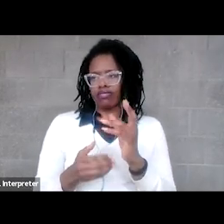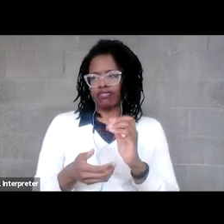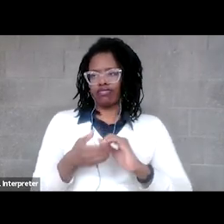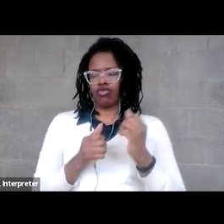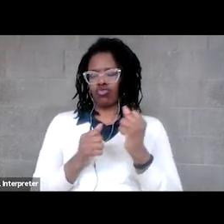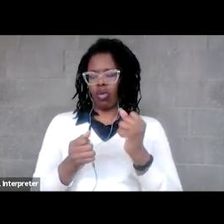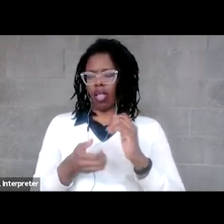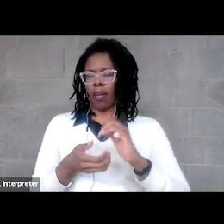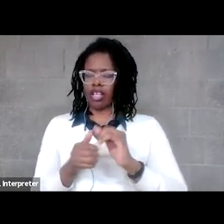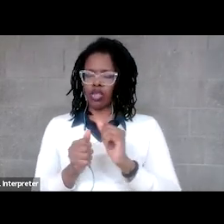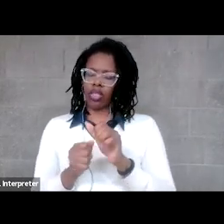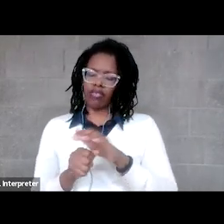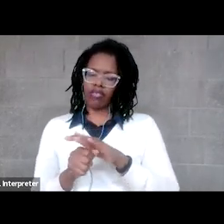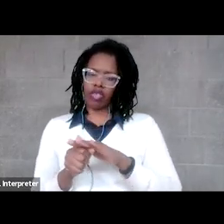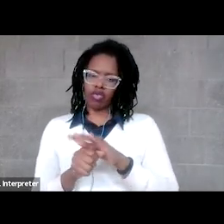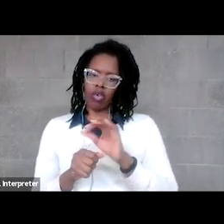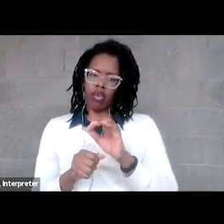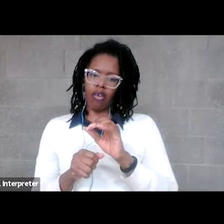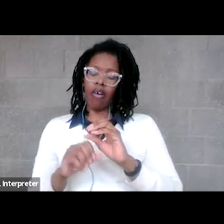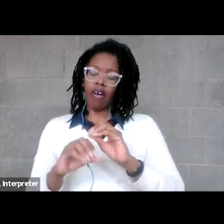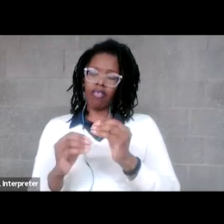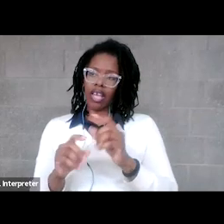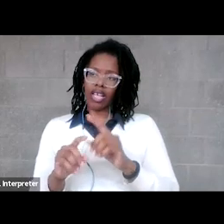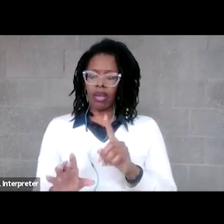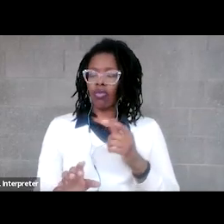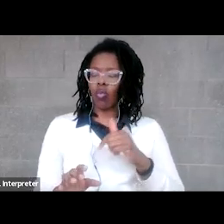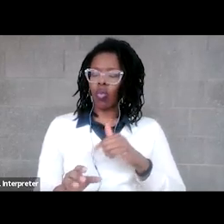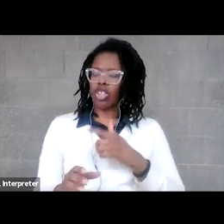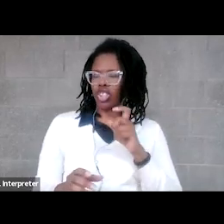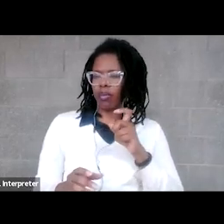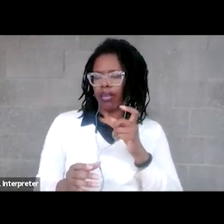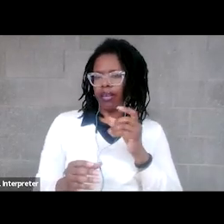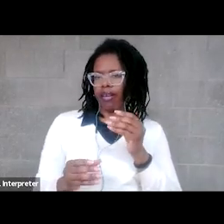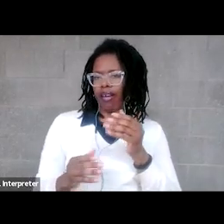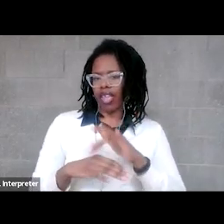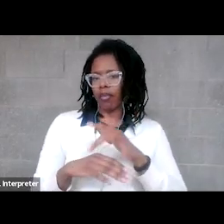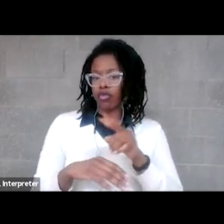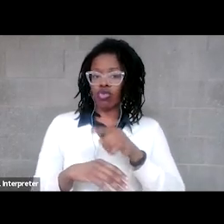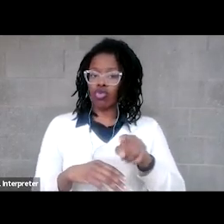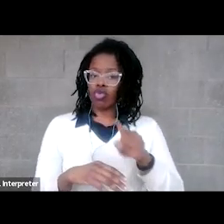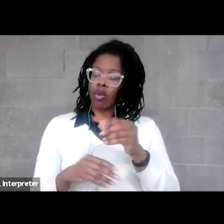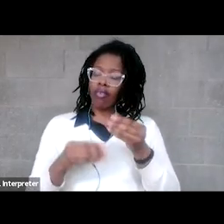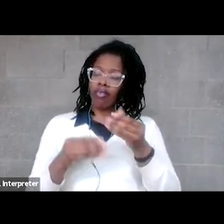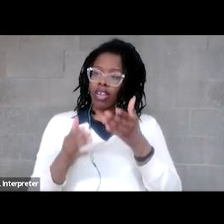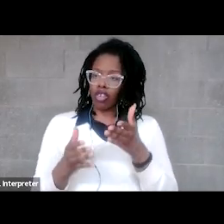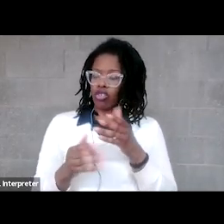Queremos estar disponibles para todos ustedes, los proveedores de SOAR en la comunidad, para ayudar a trabajar con su oficina local de la SSA.